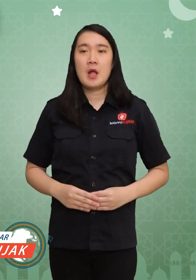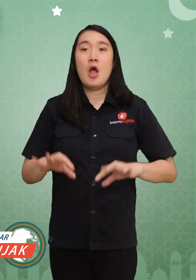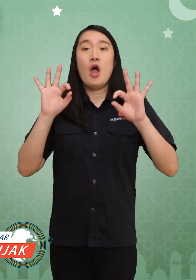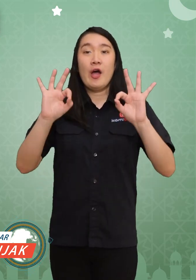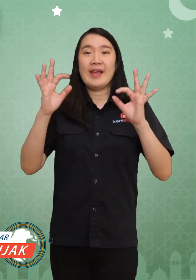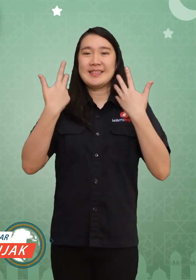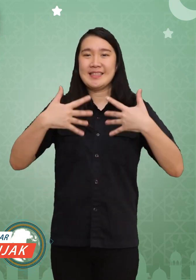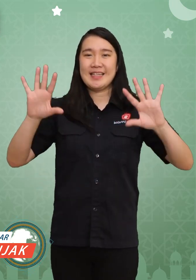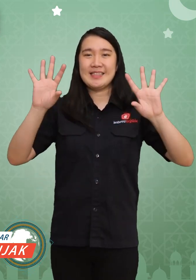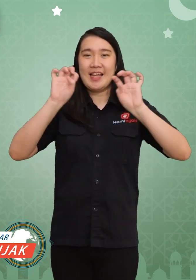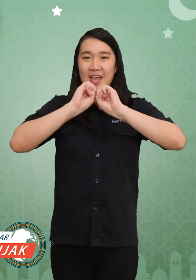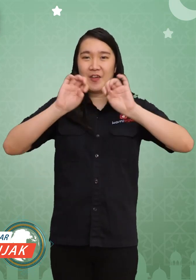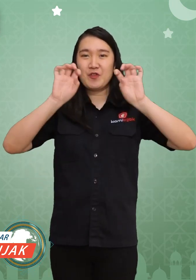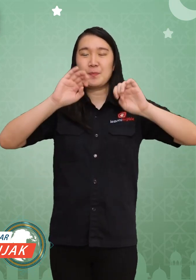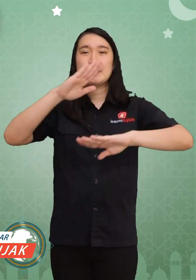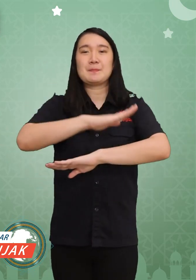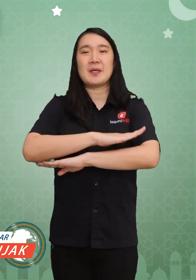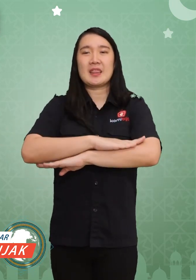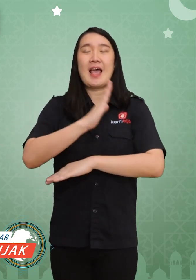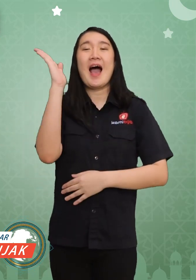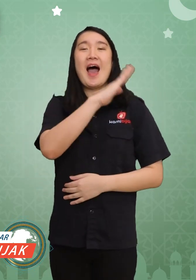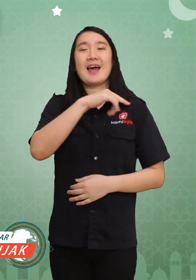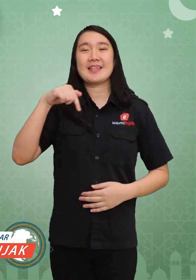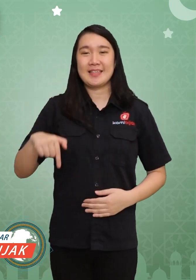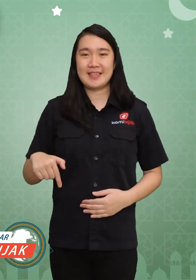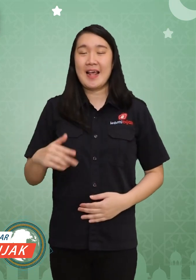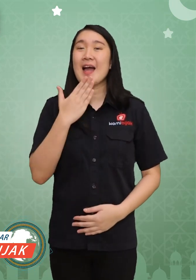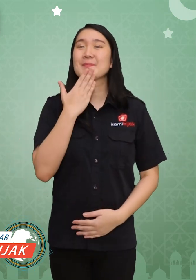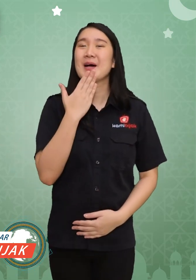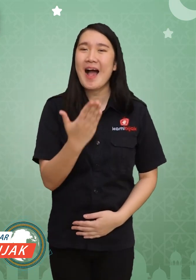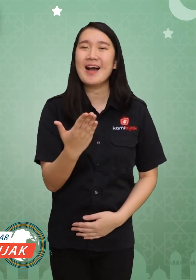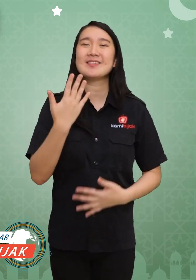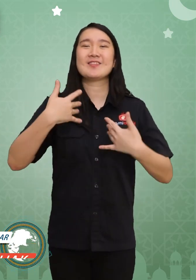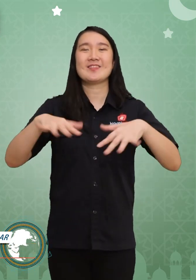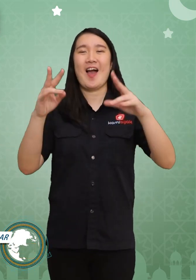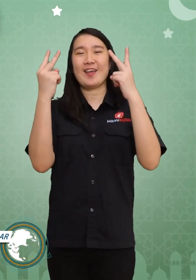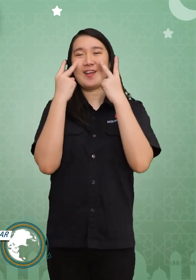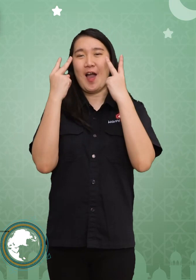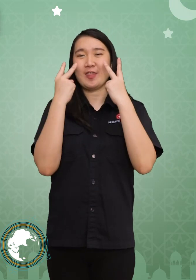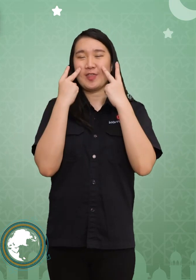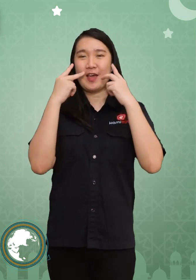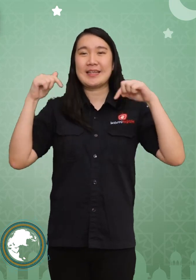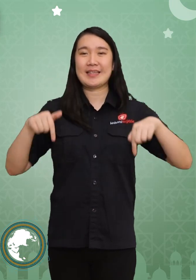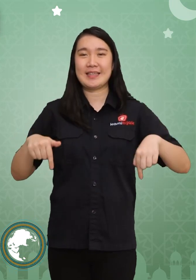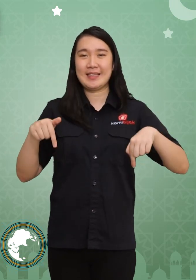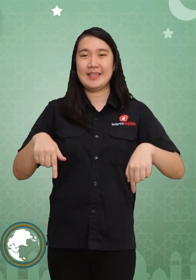Oke, sekian berita hari ini. Terima kasih sudah menonton berita.